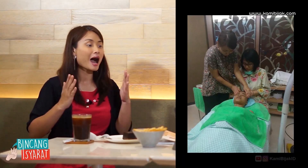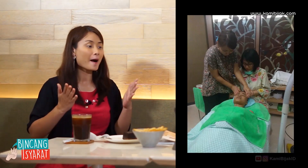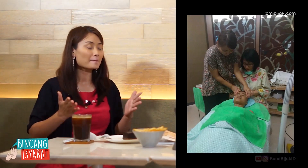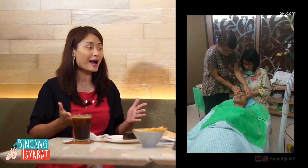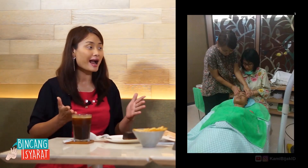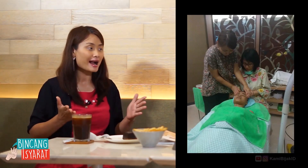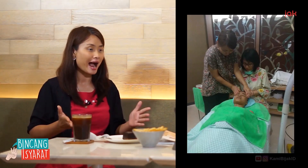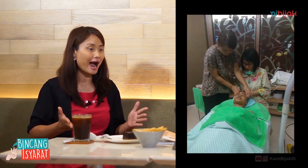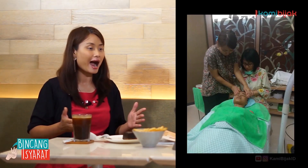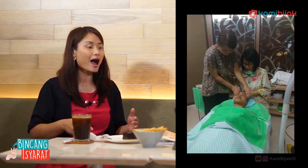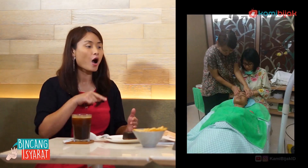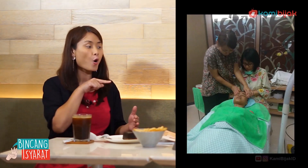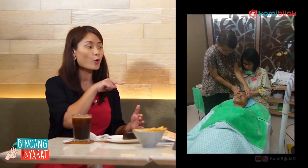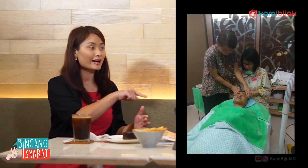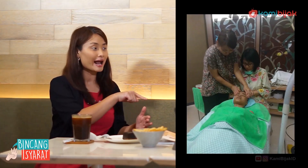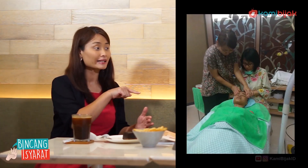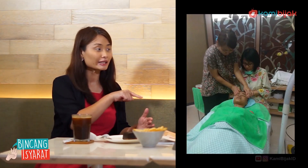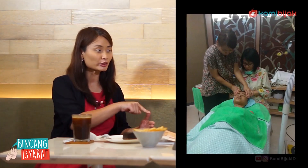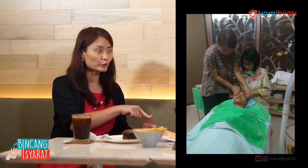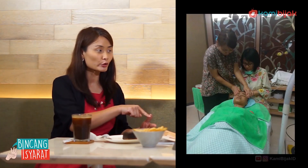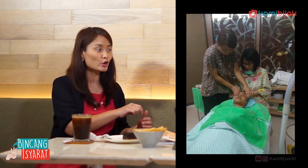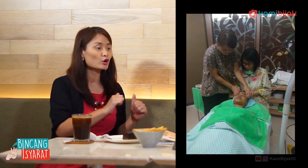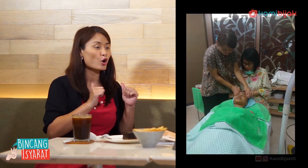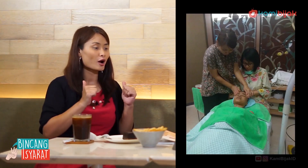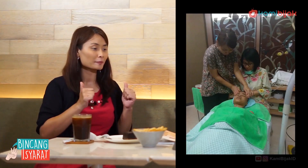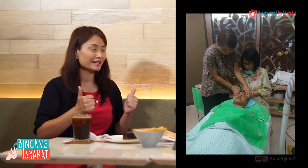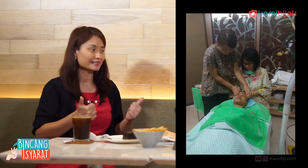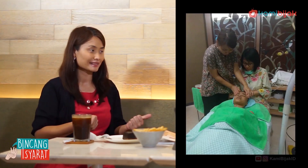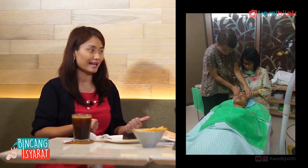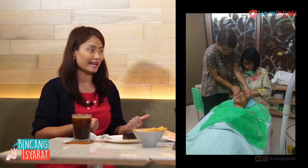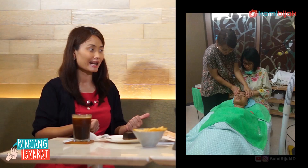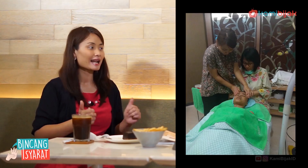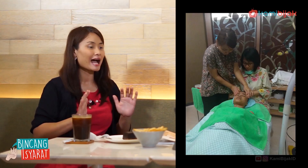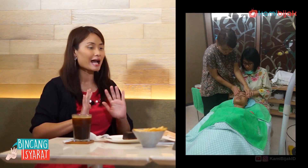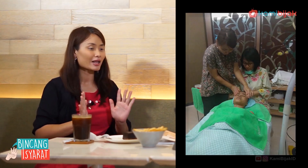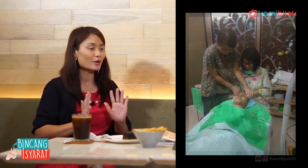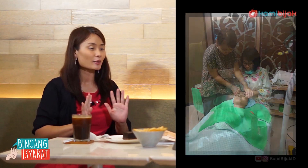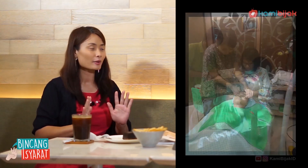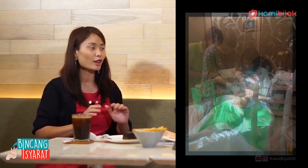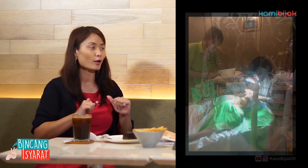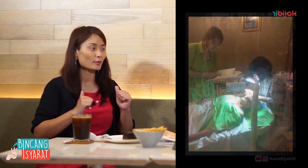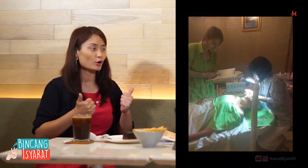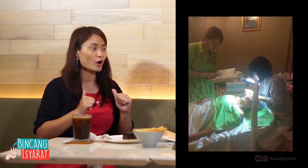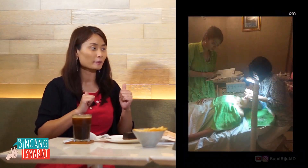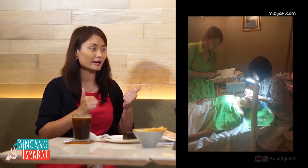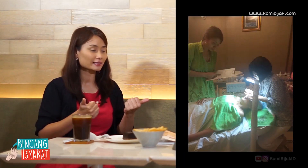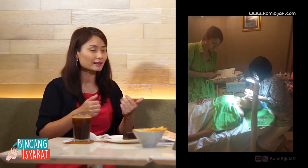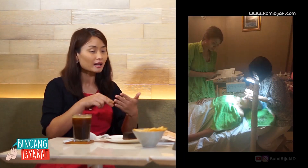apakah orang itu kompeten atau belum kompeten